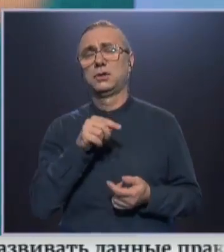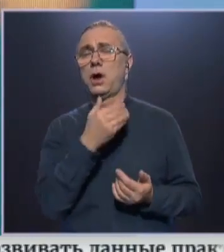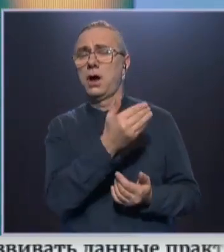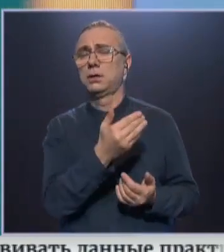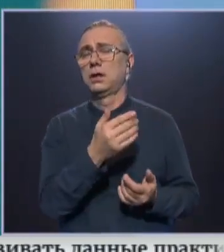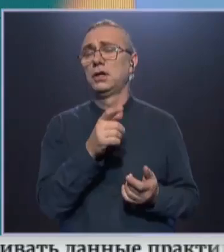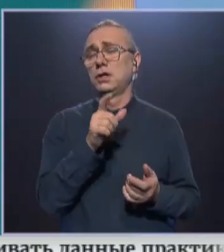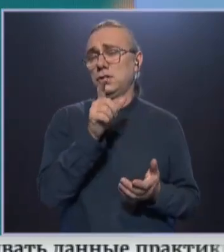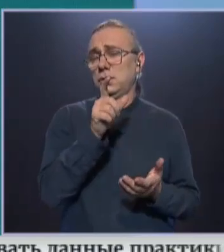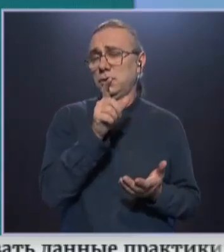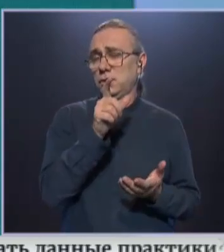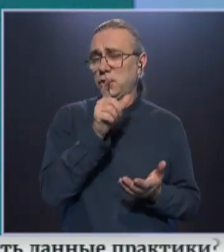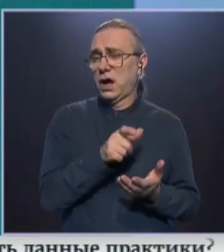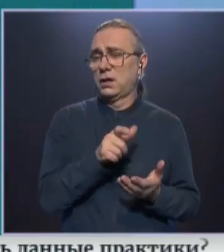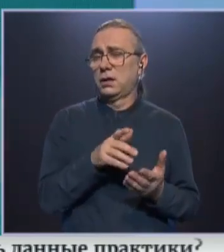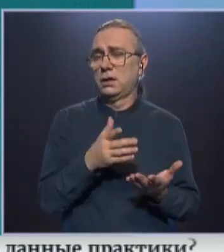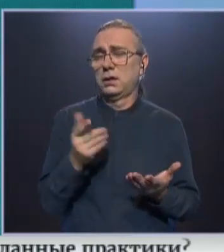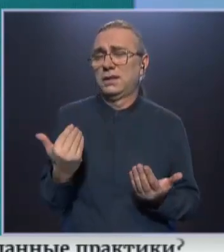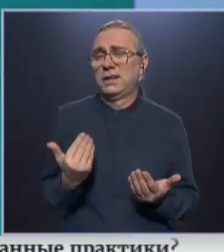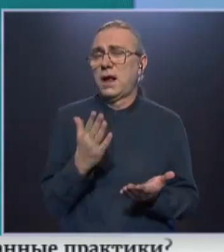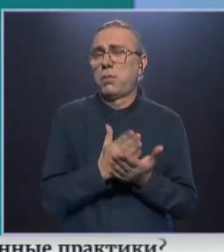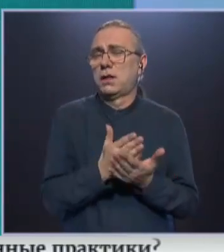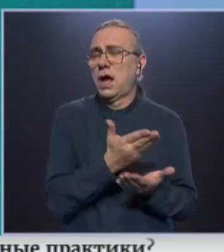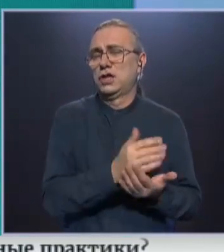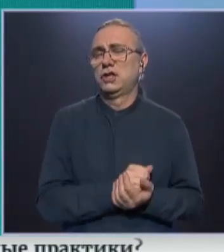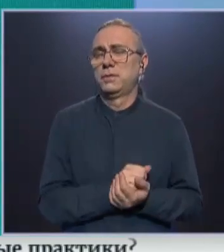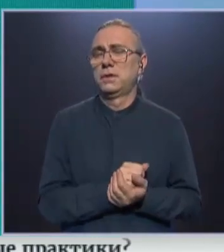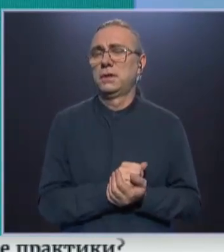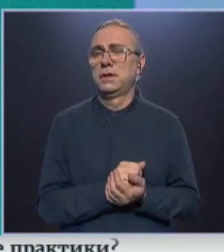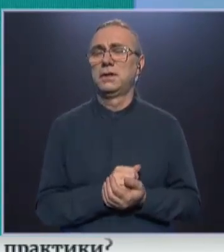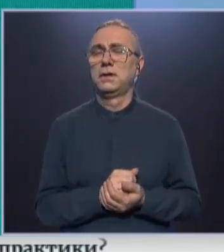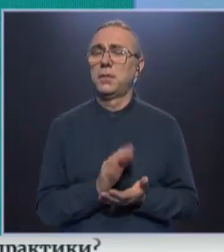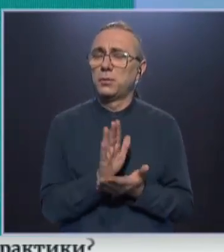разделяйте в своей душе огонь в деревне это главный